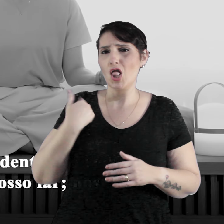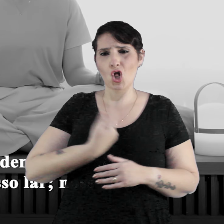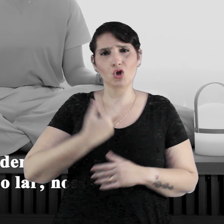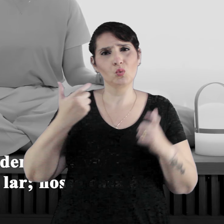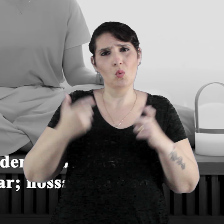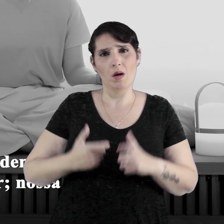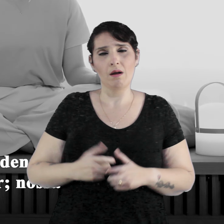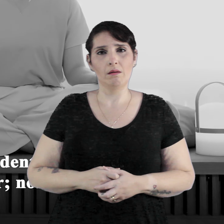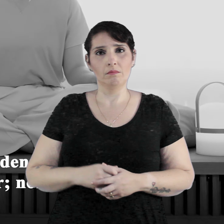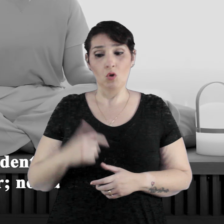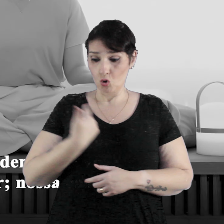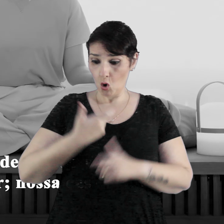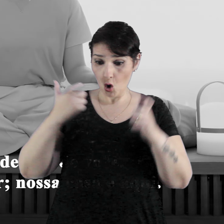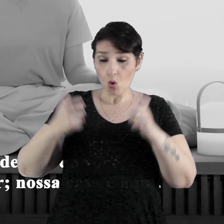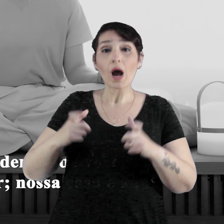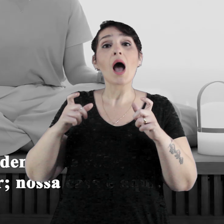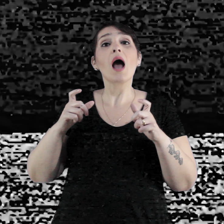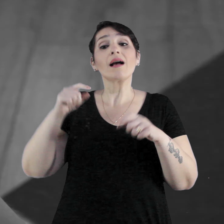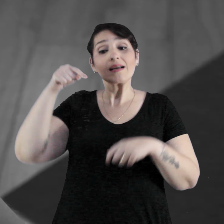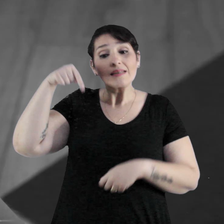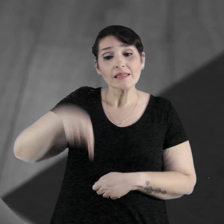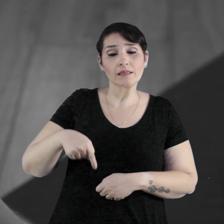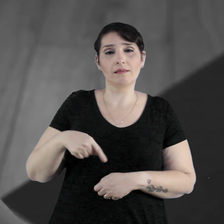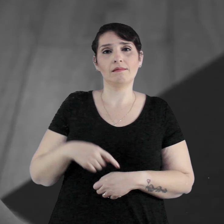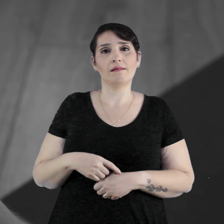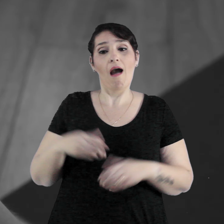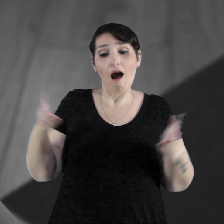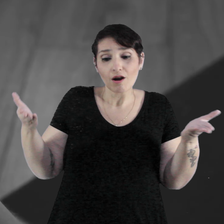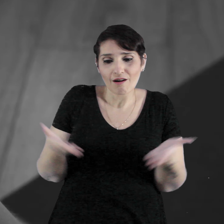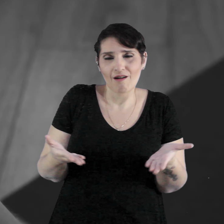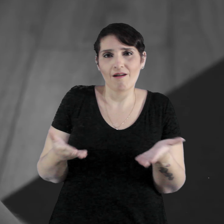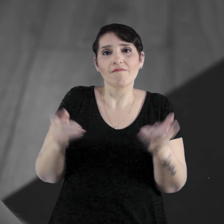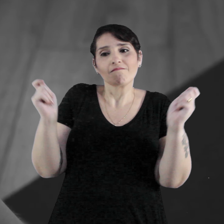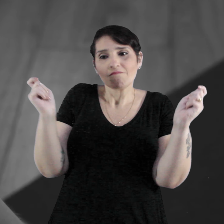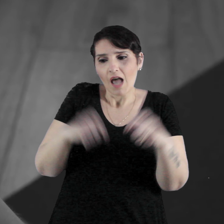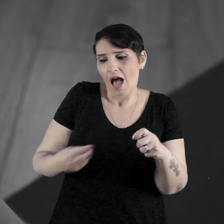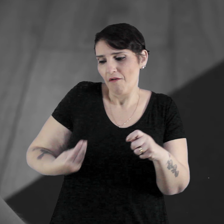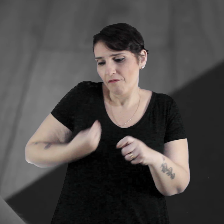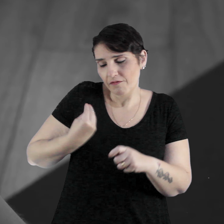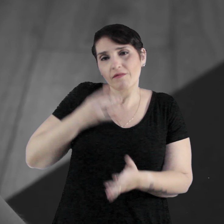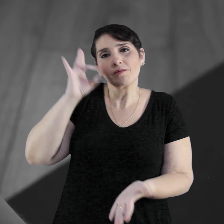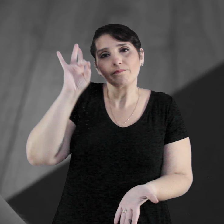Nossa casa é aqui onde podemos realmente viver nossa vida.